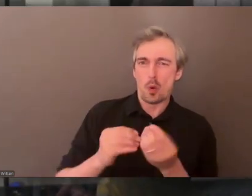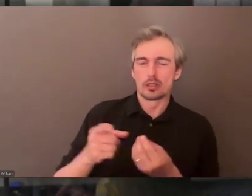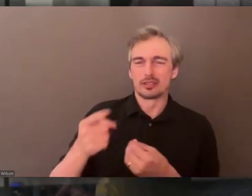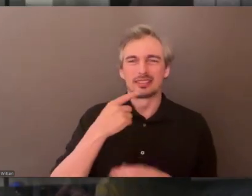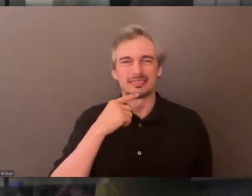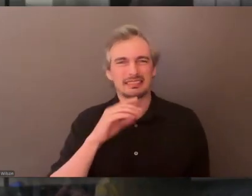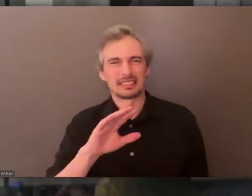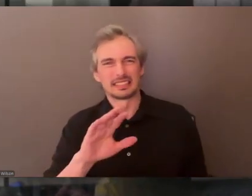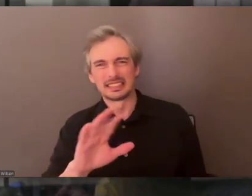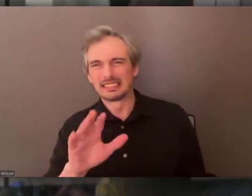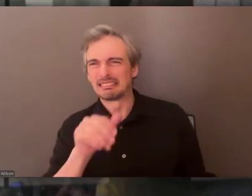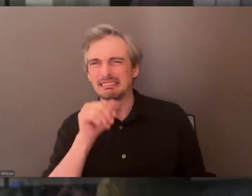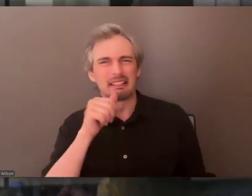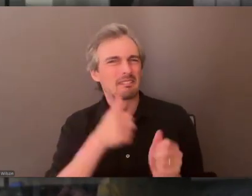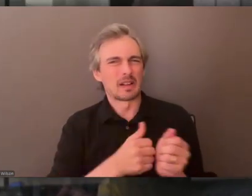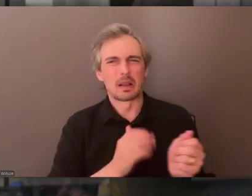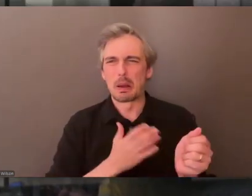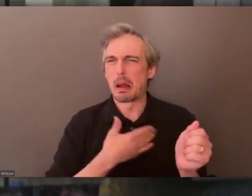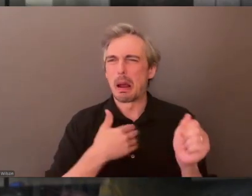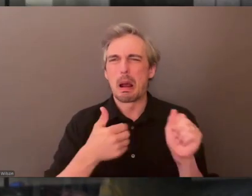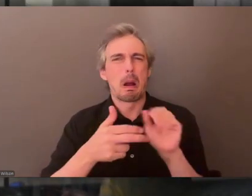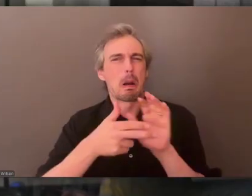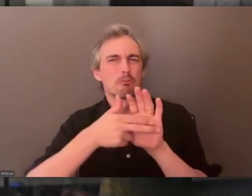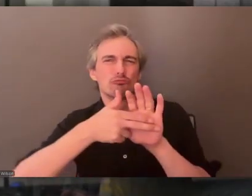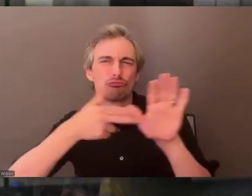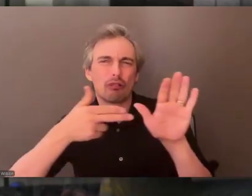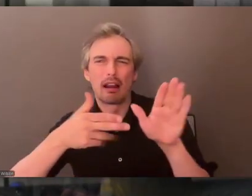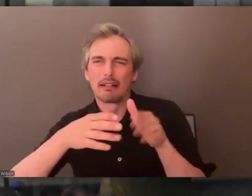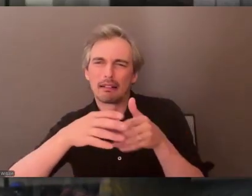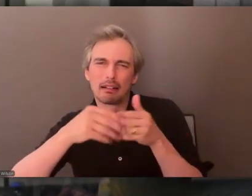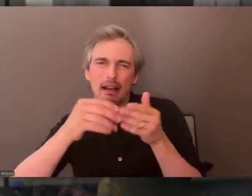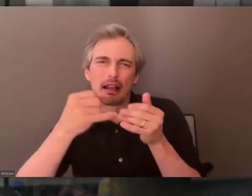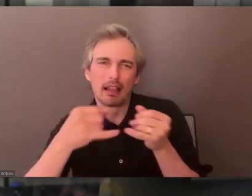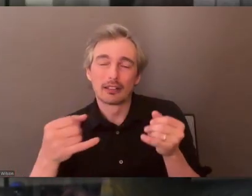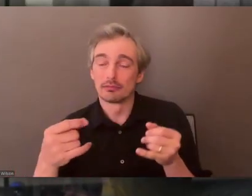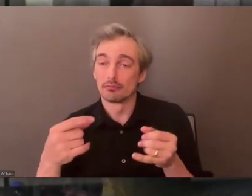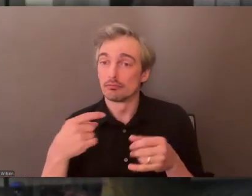そして、これが UXと建設的な会話をする方法になることもあります。